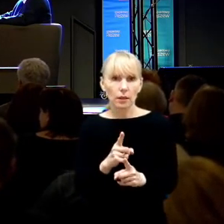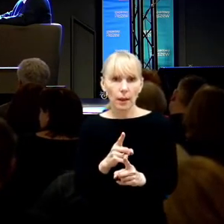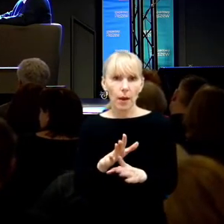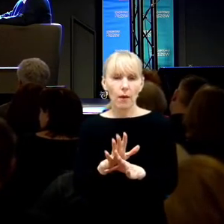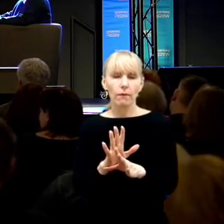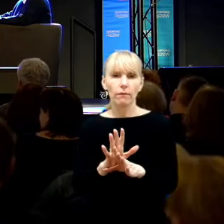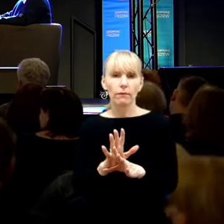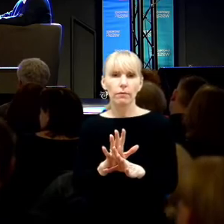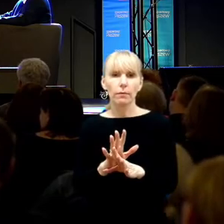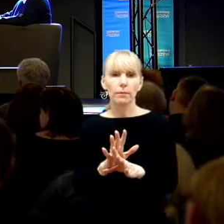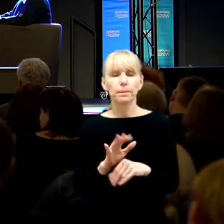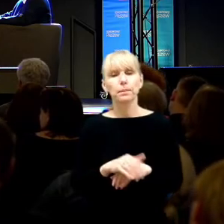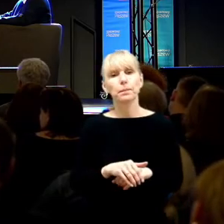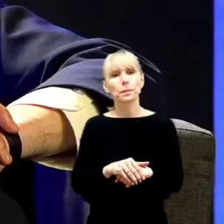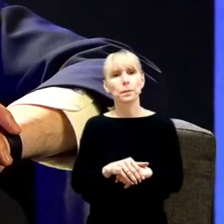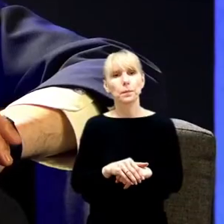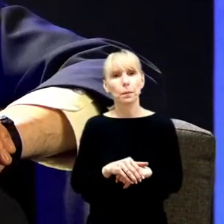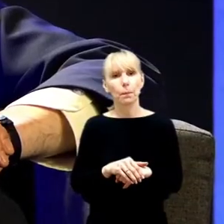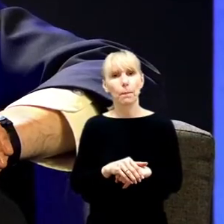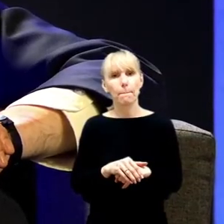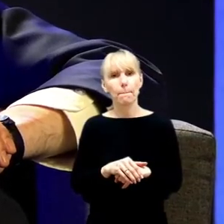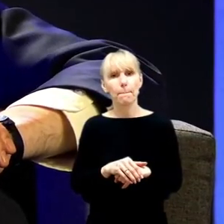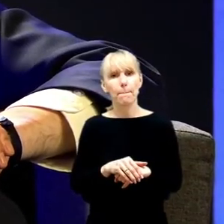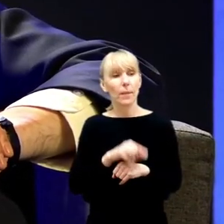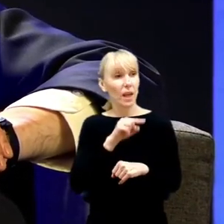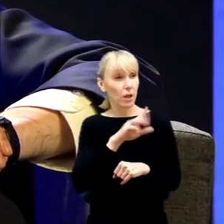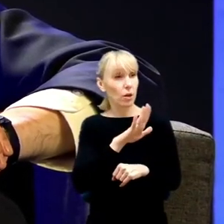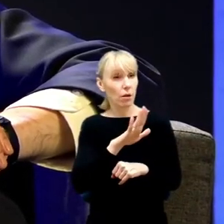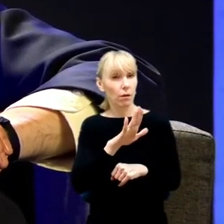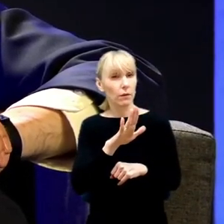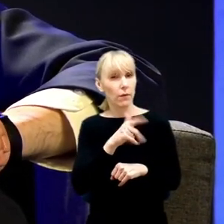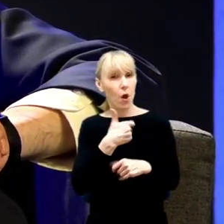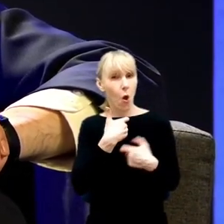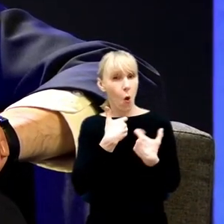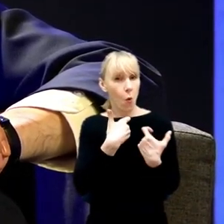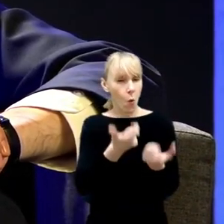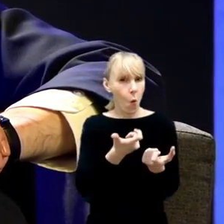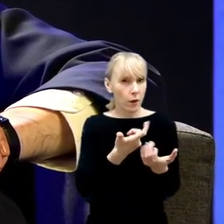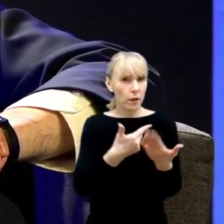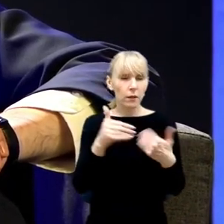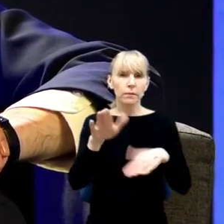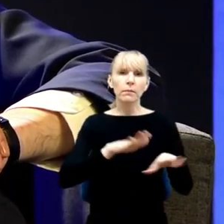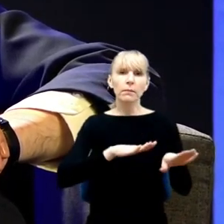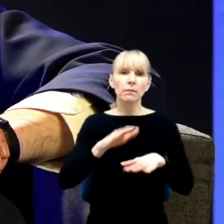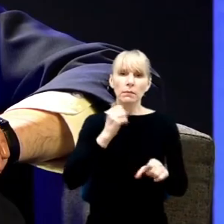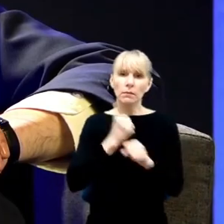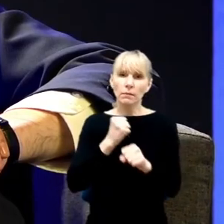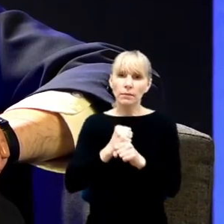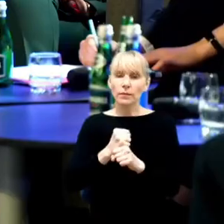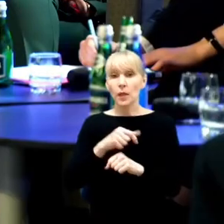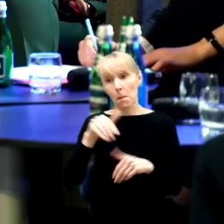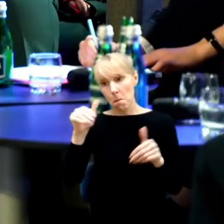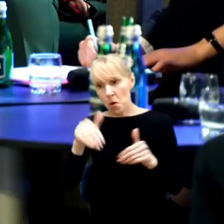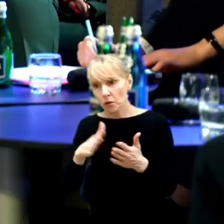że i on w swoim ogłoszeniu o miejscach pracy mówi o tym, że jest możliwość uzyskania mieszkania.